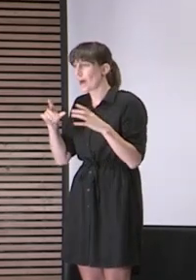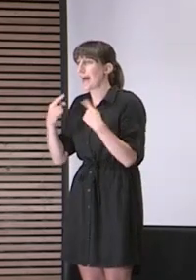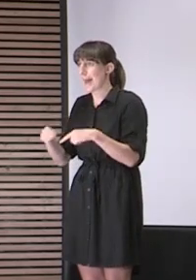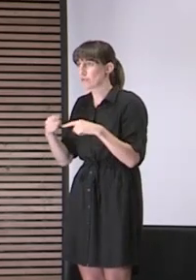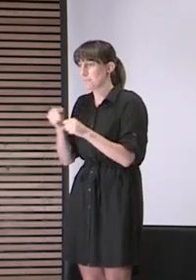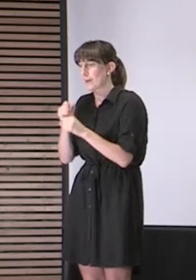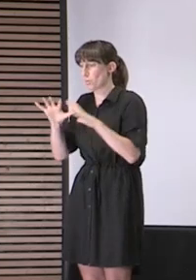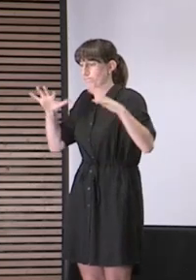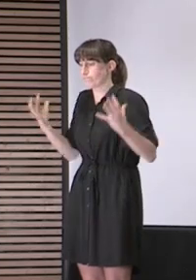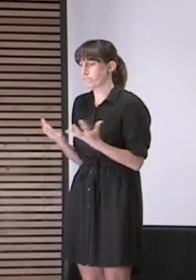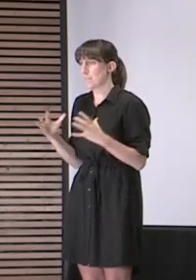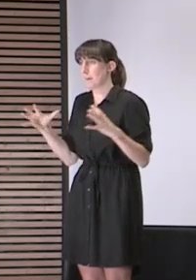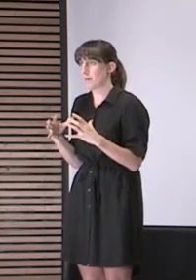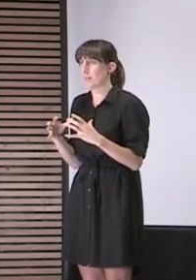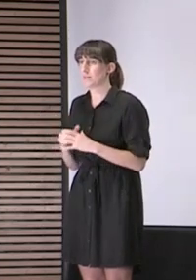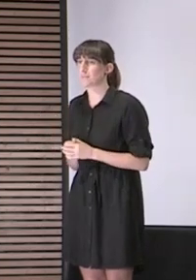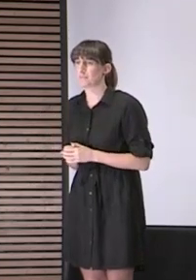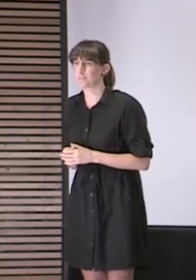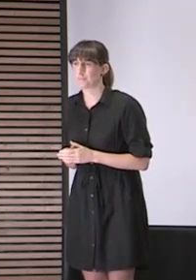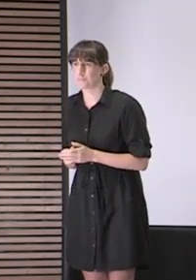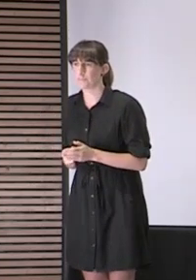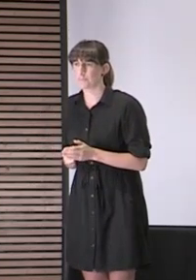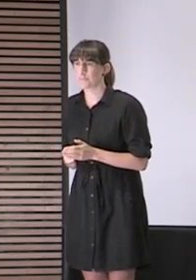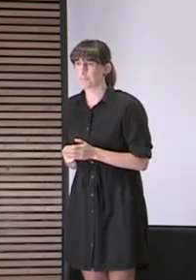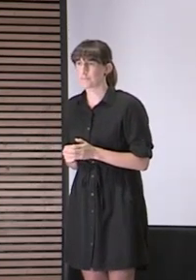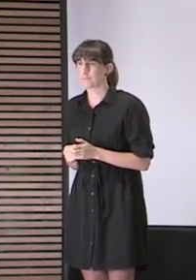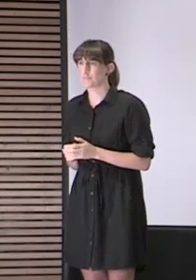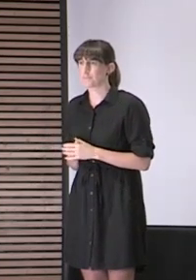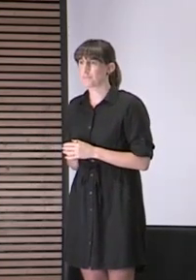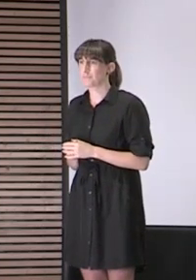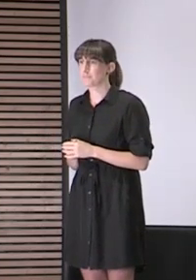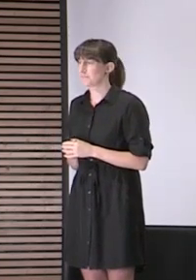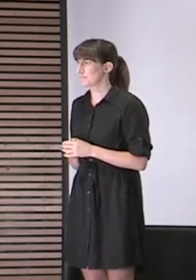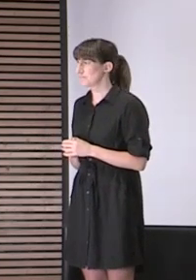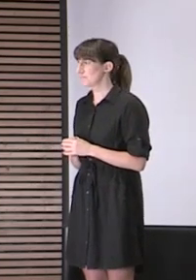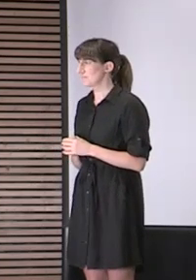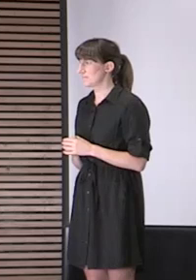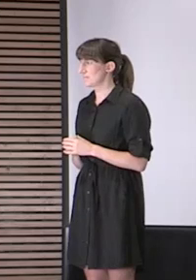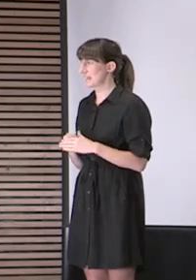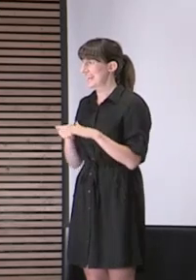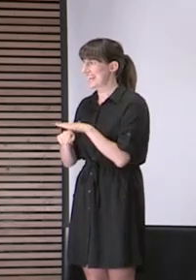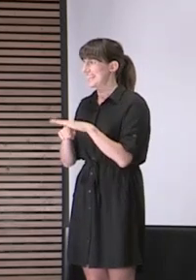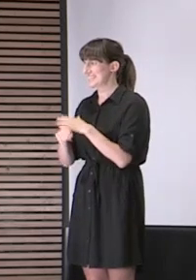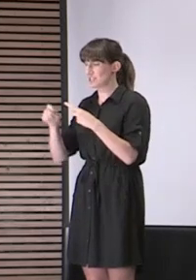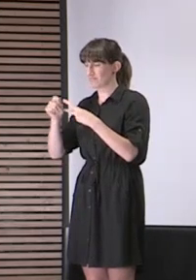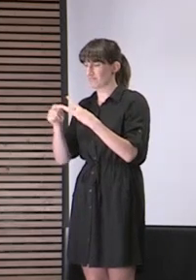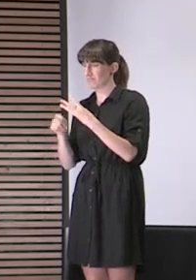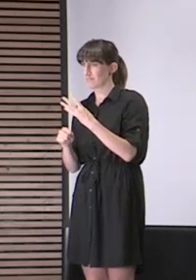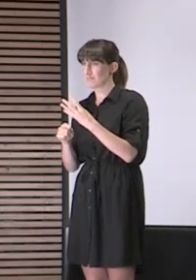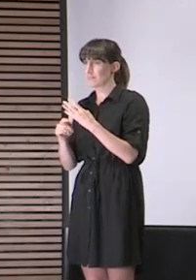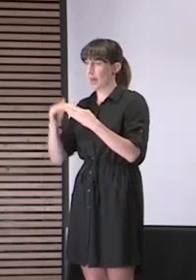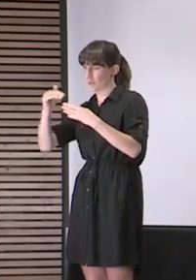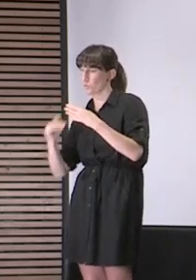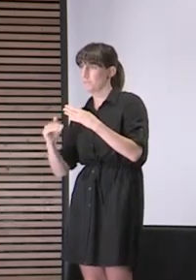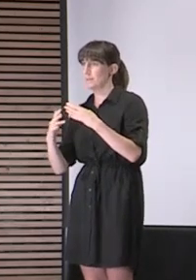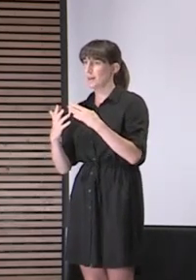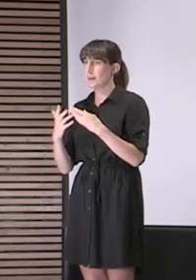que teníamos. Me alegra